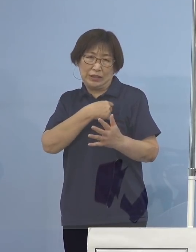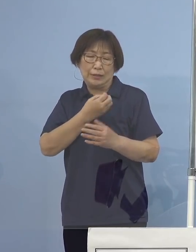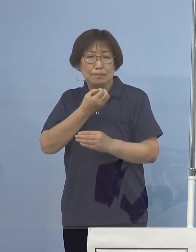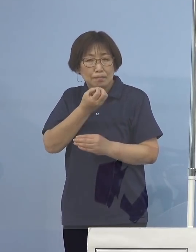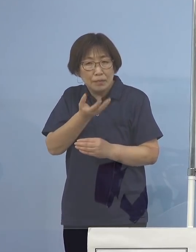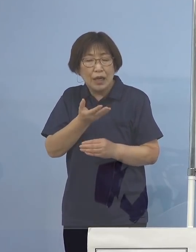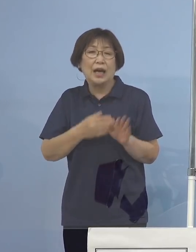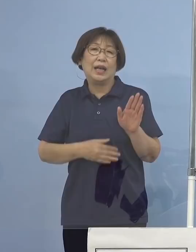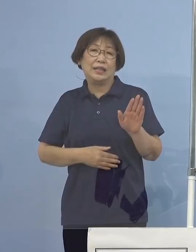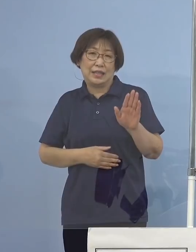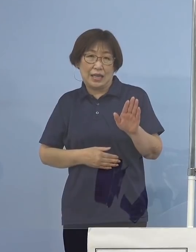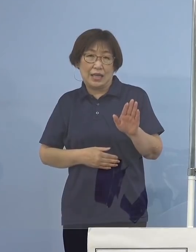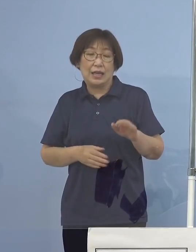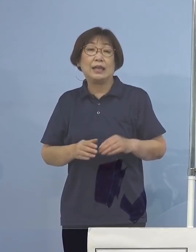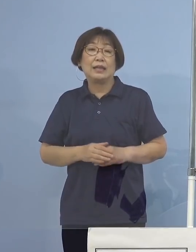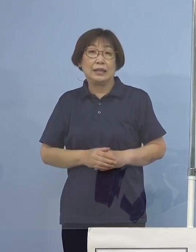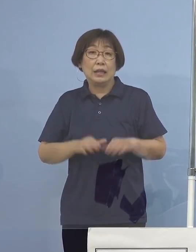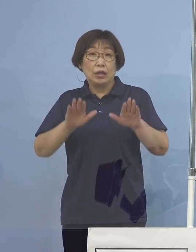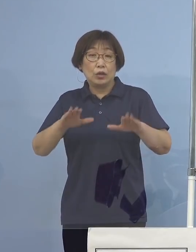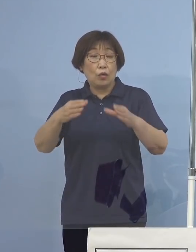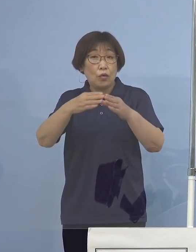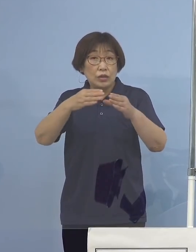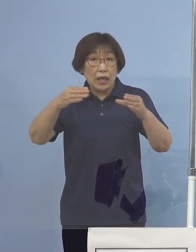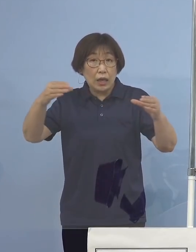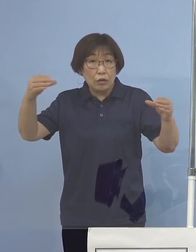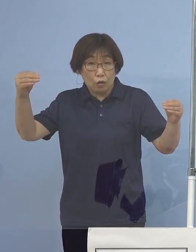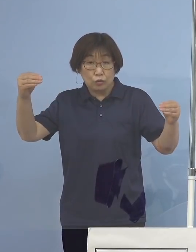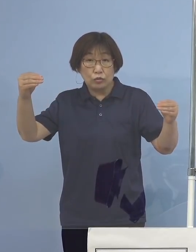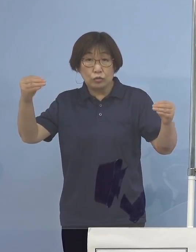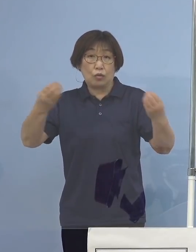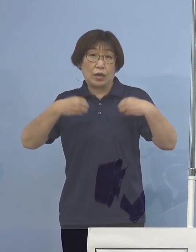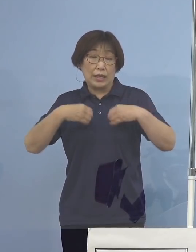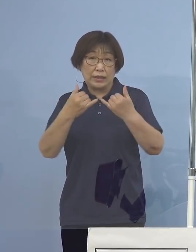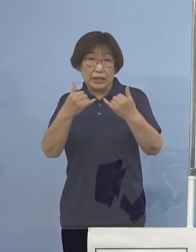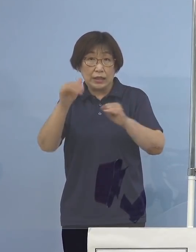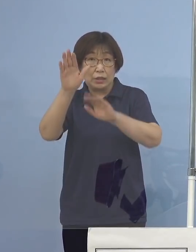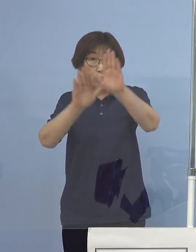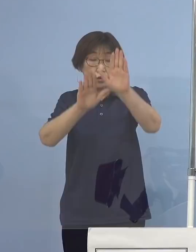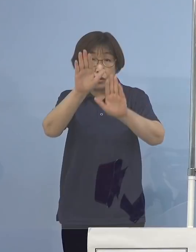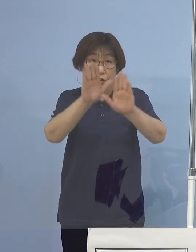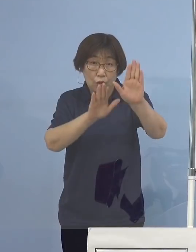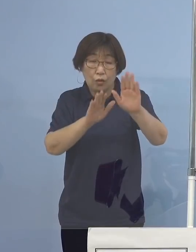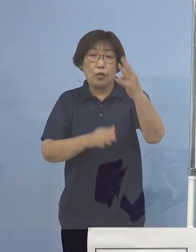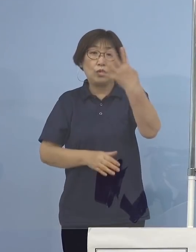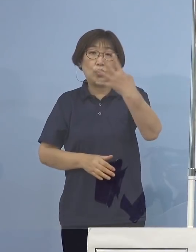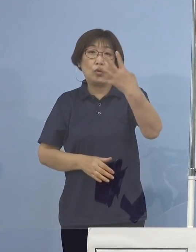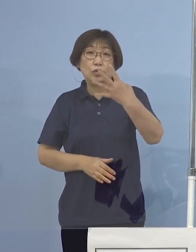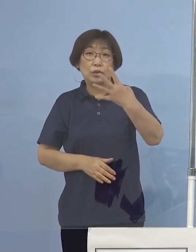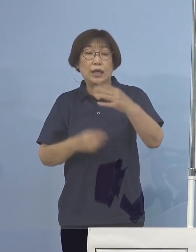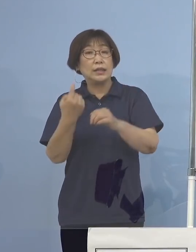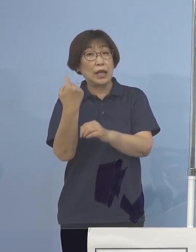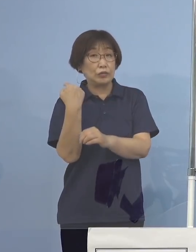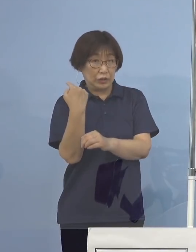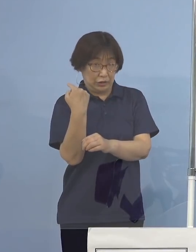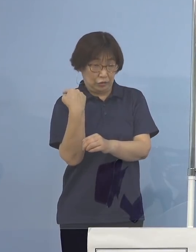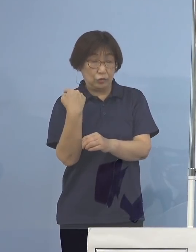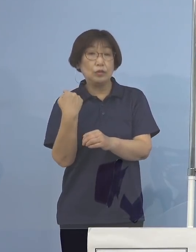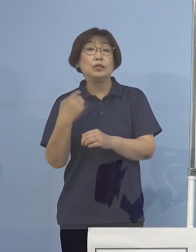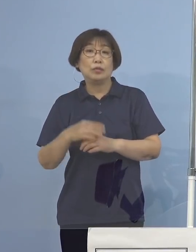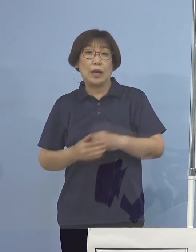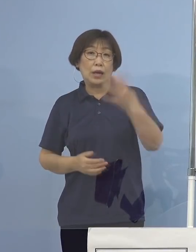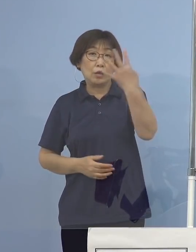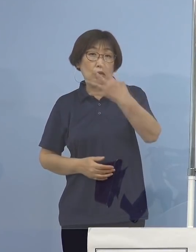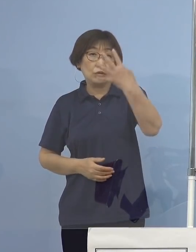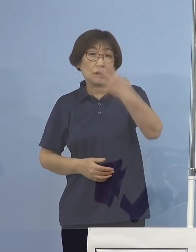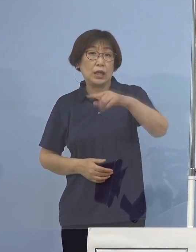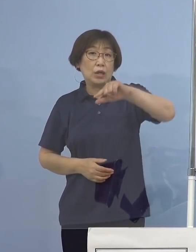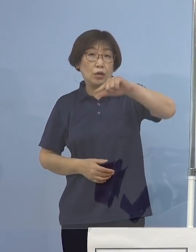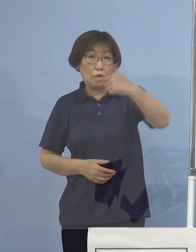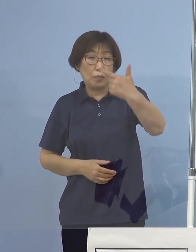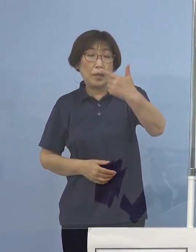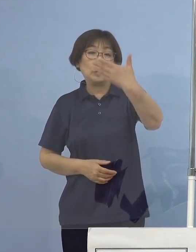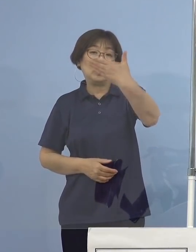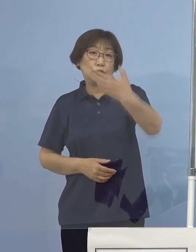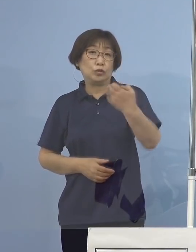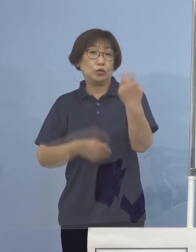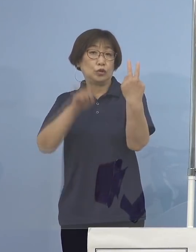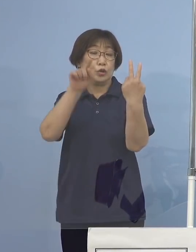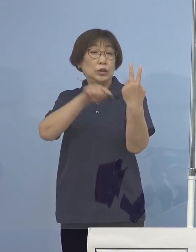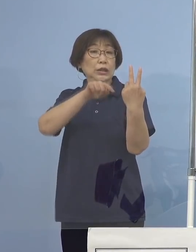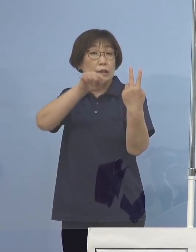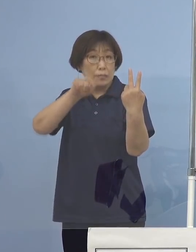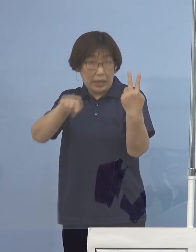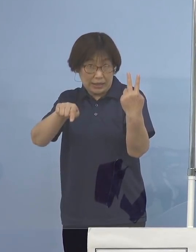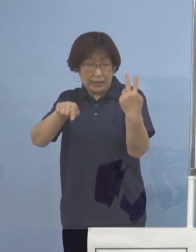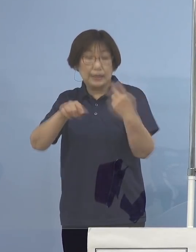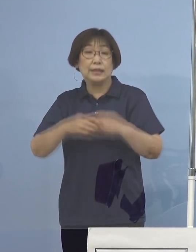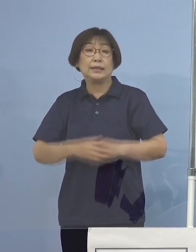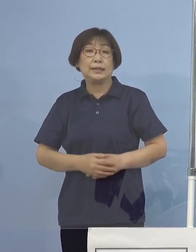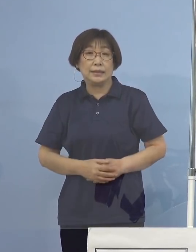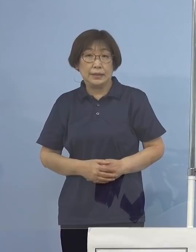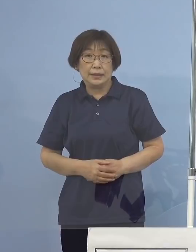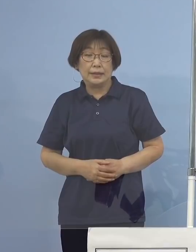今日の全国の状況でありますが、4,600（名） 昨日ですね、昨日は4,692名ということでありまして